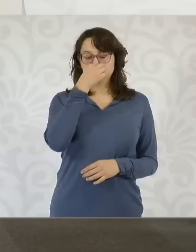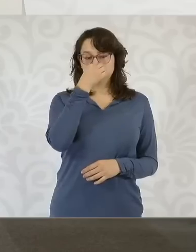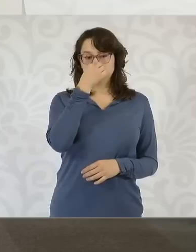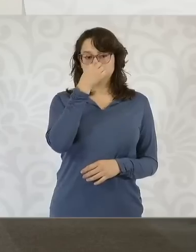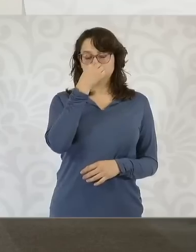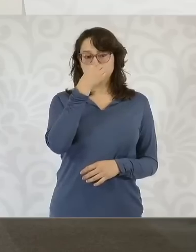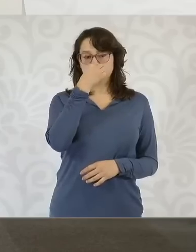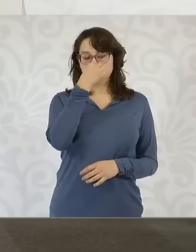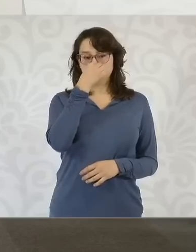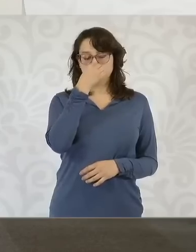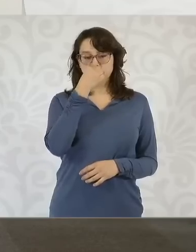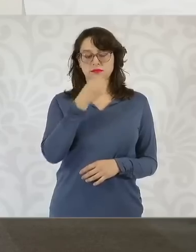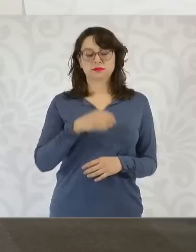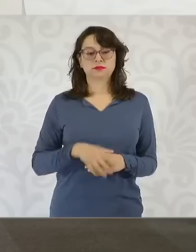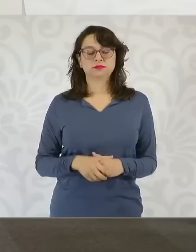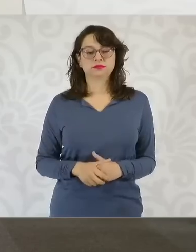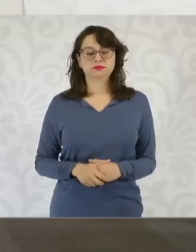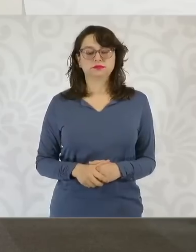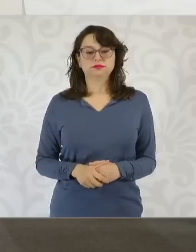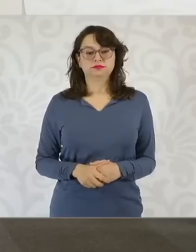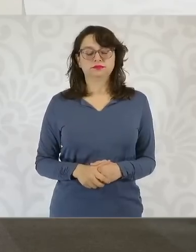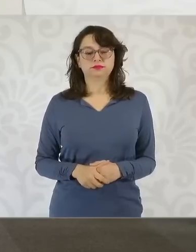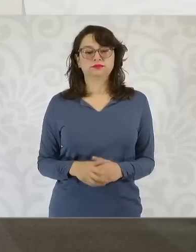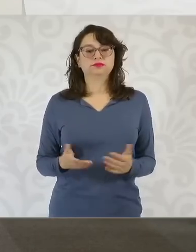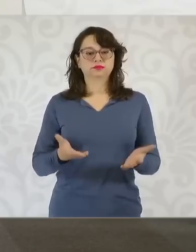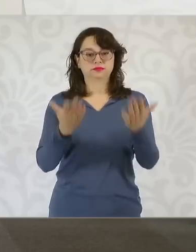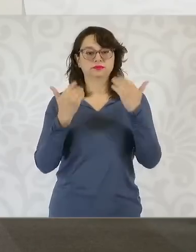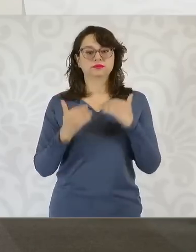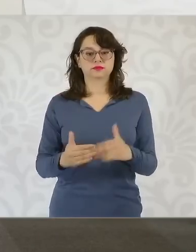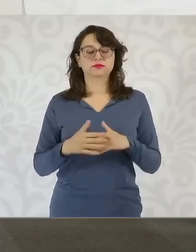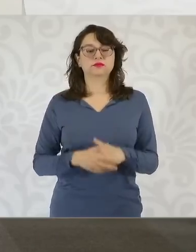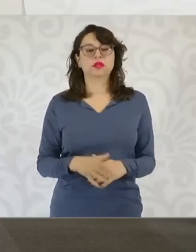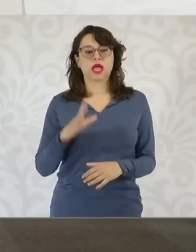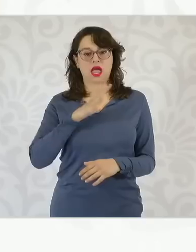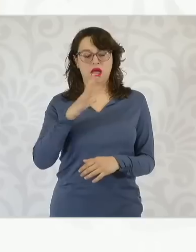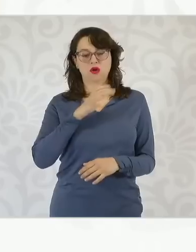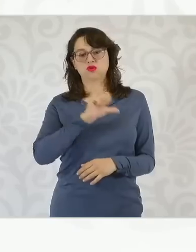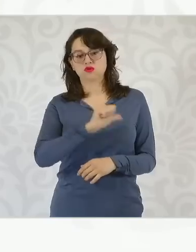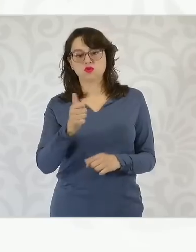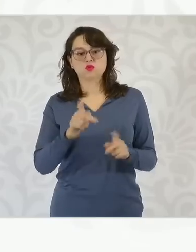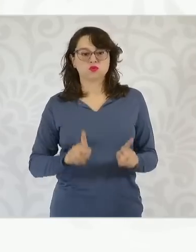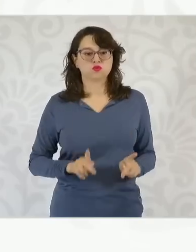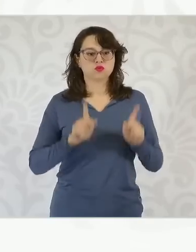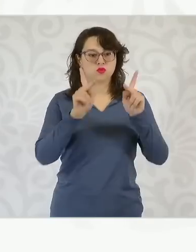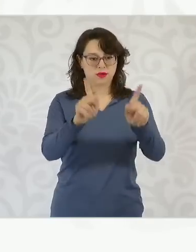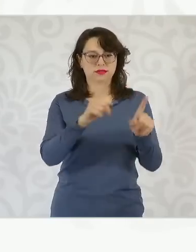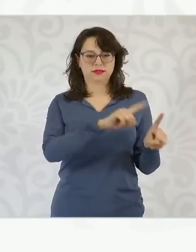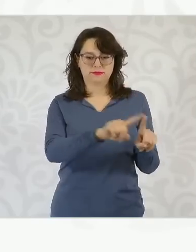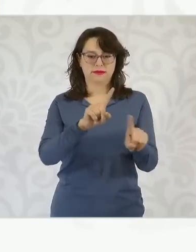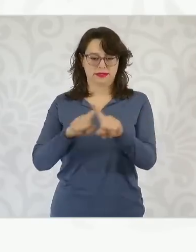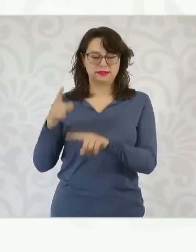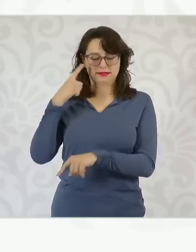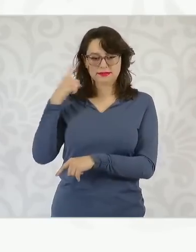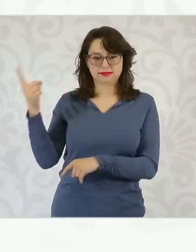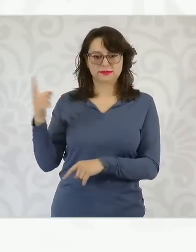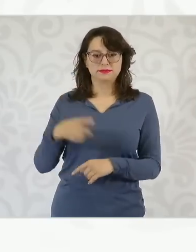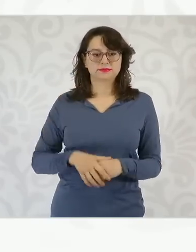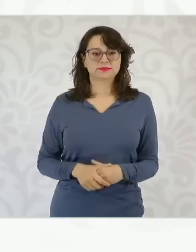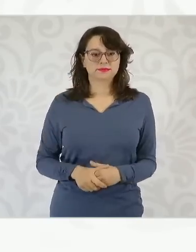de continuidad adelante el puente rizo de oro Real del Monte la huasca el puente vehicular nichupté y